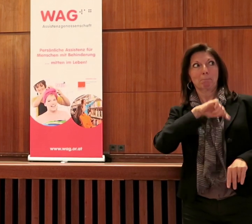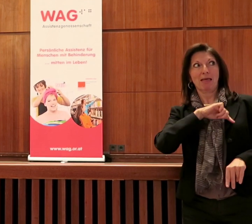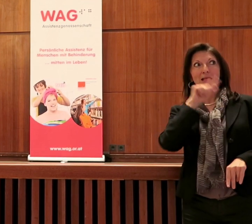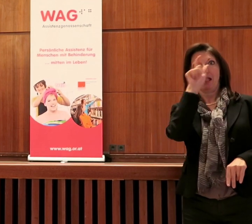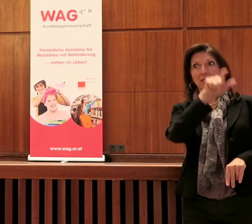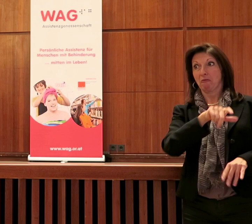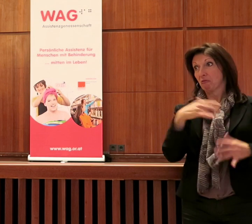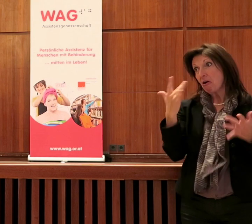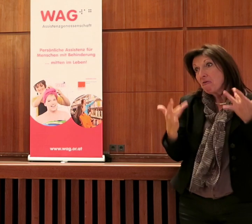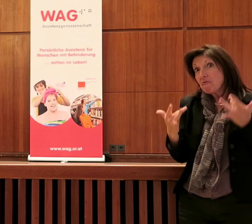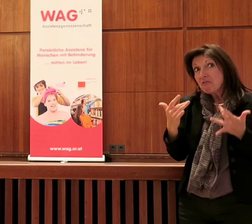Ich weiß es nicht.